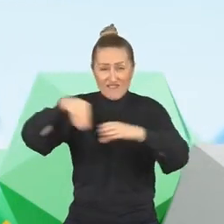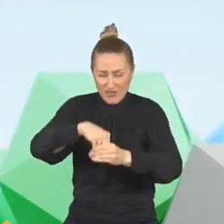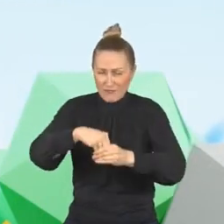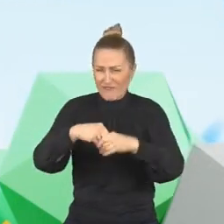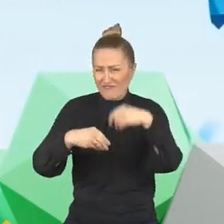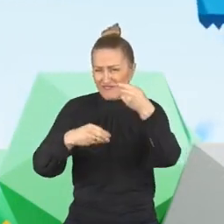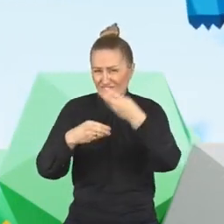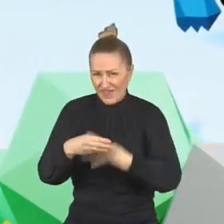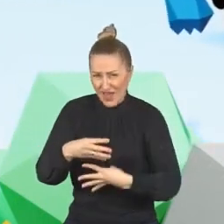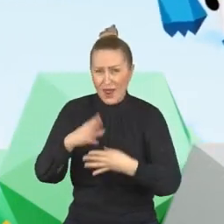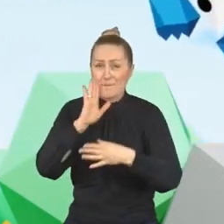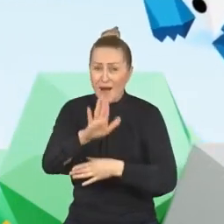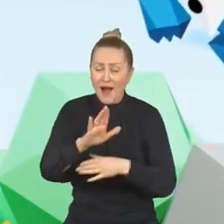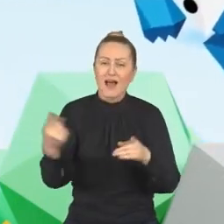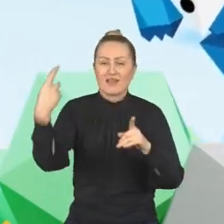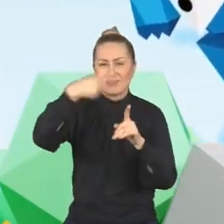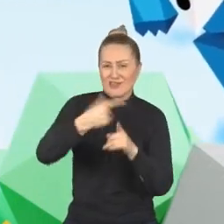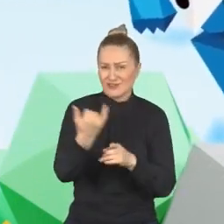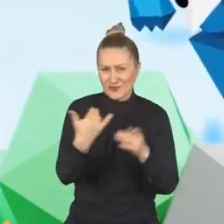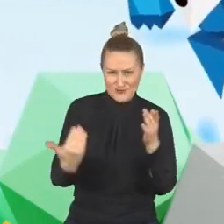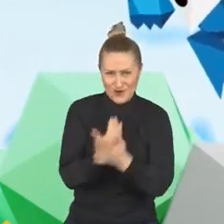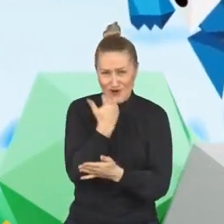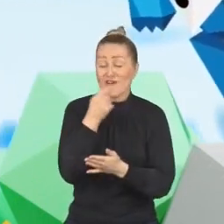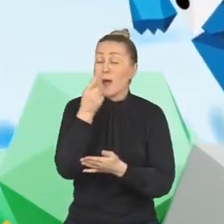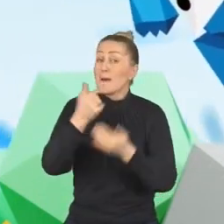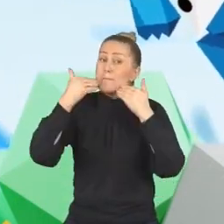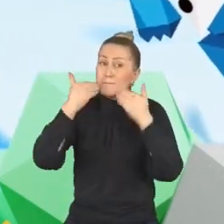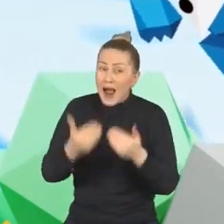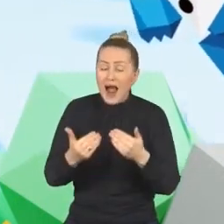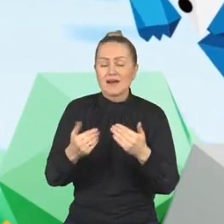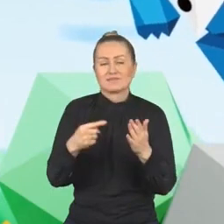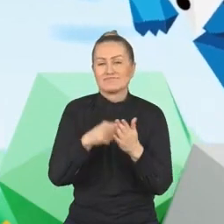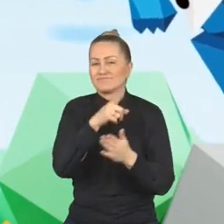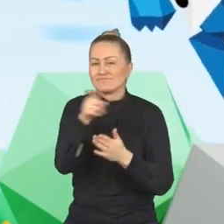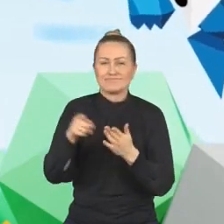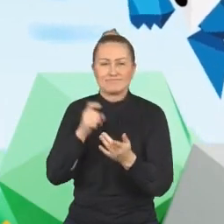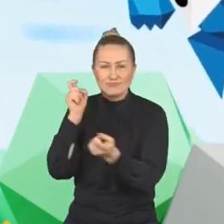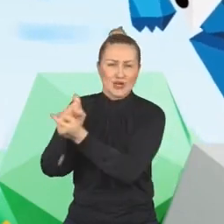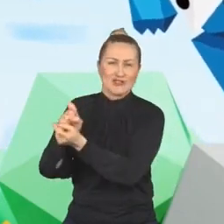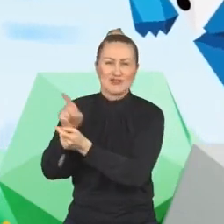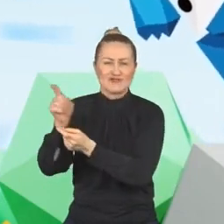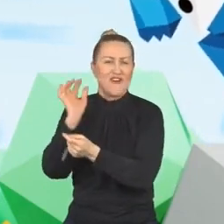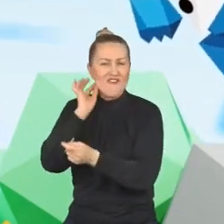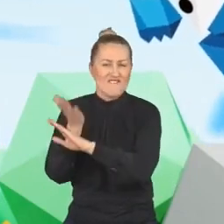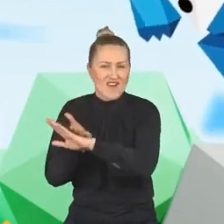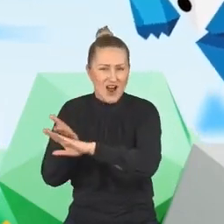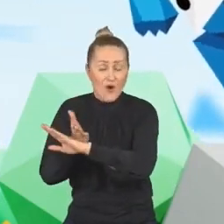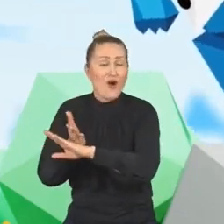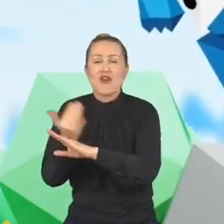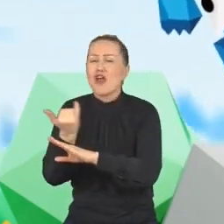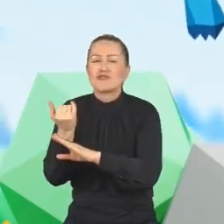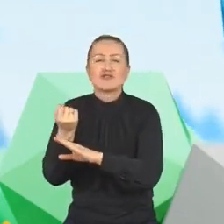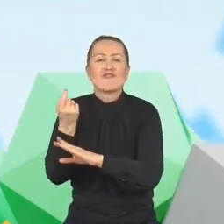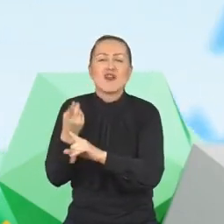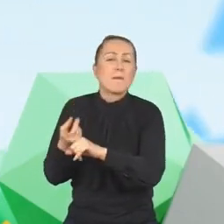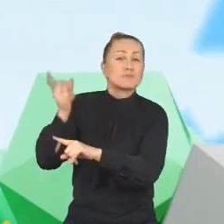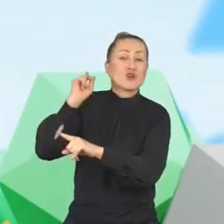kolejne. Takie, które pozwoli Wam przeciwdziałać dezinformacji jeszcze zanim ona tak naprawdę się pojawi.